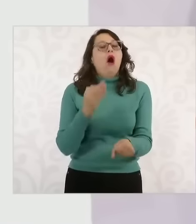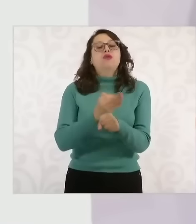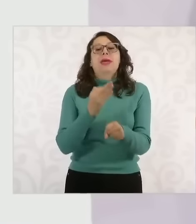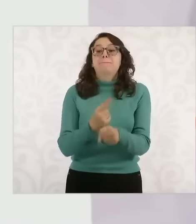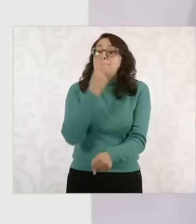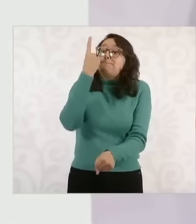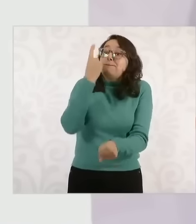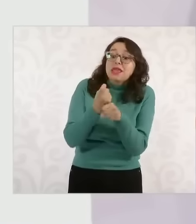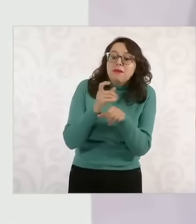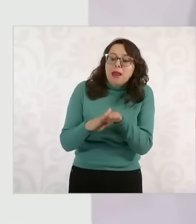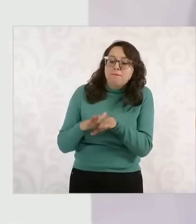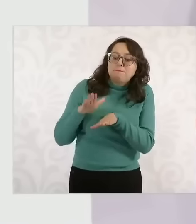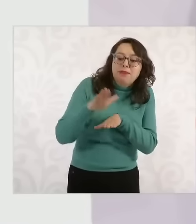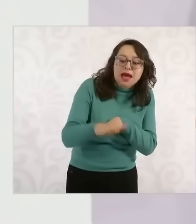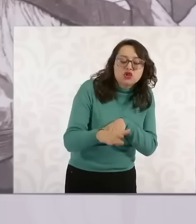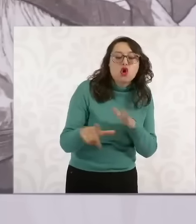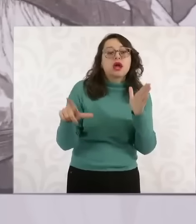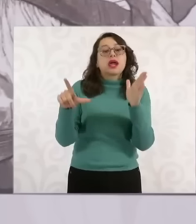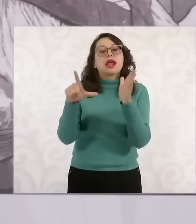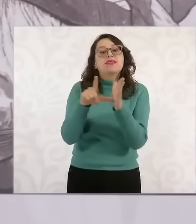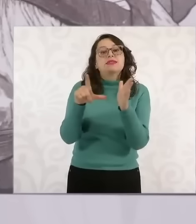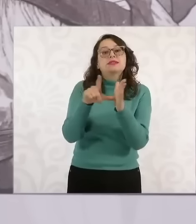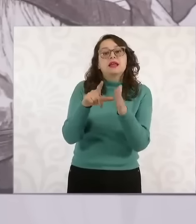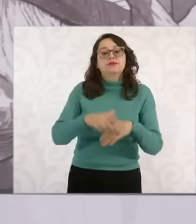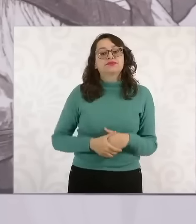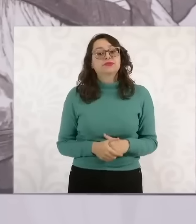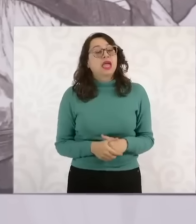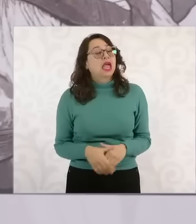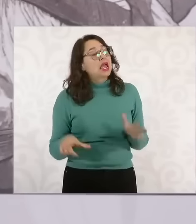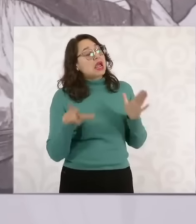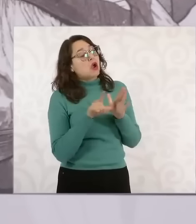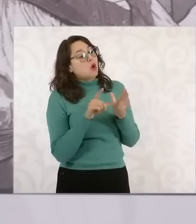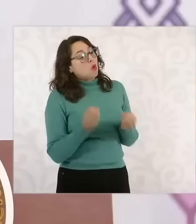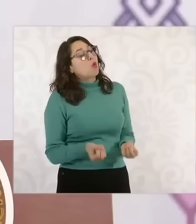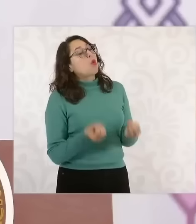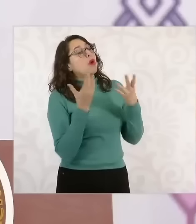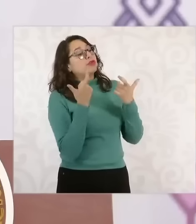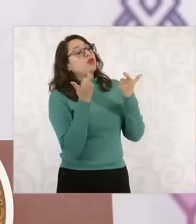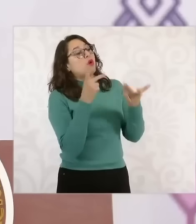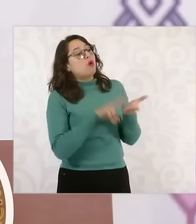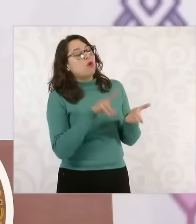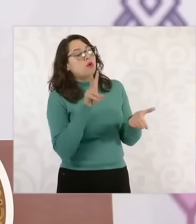credencialización. El costo, presidenta, la inversión, alrededor de 3,500 millones de pesos